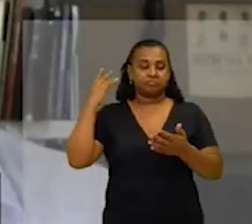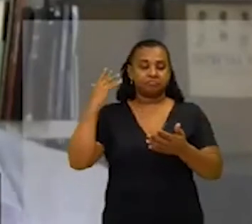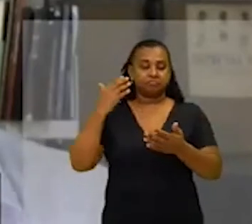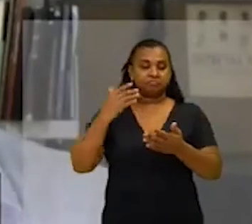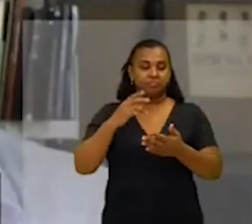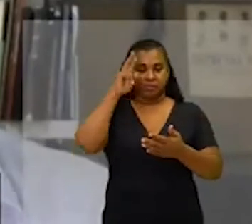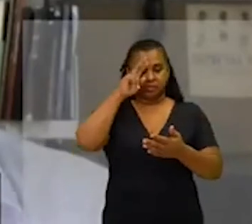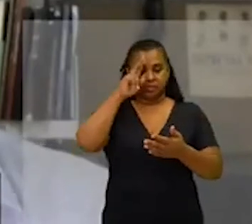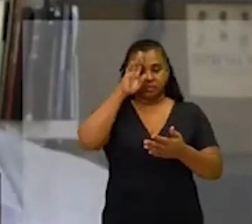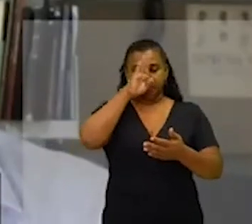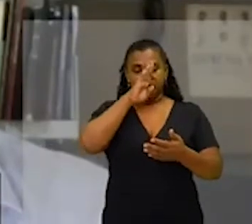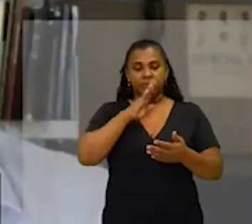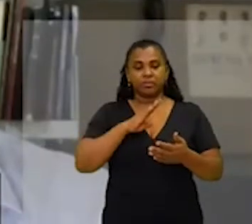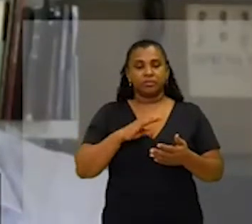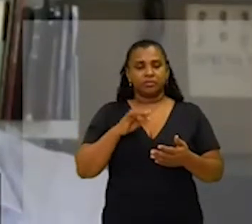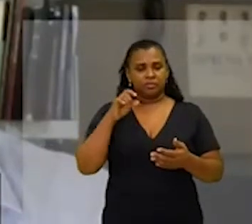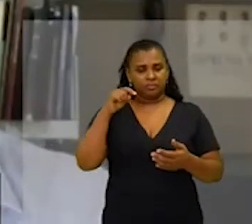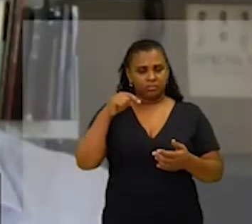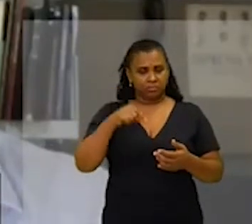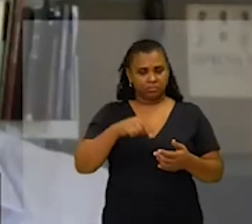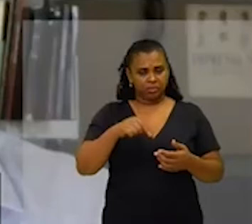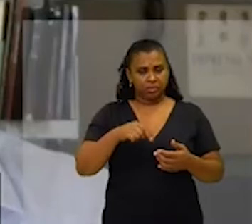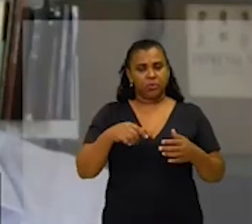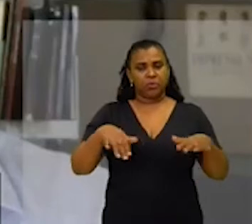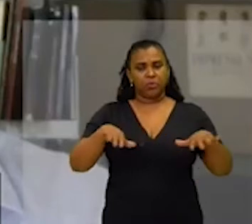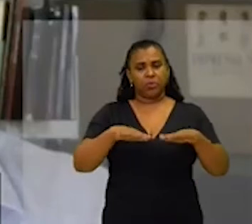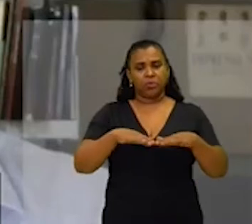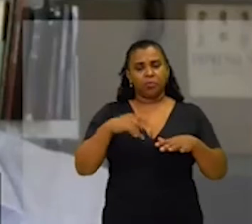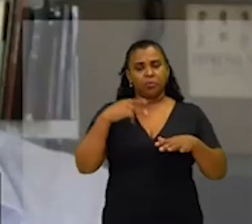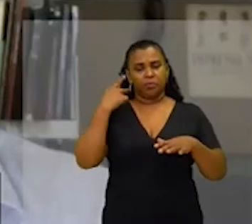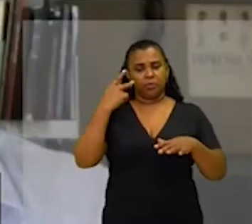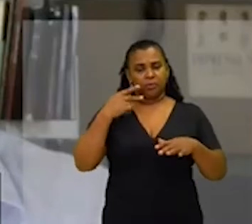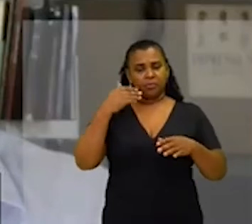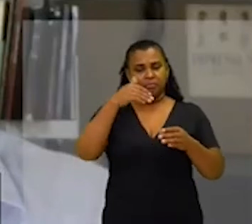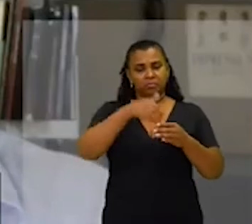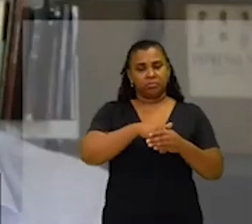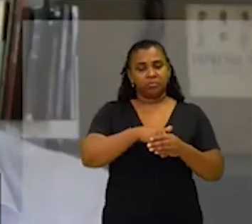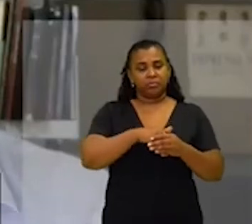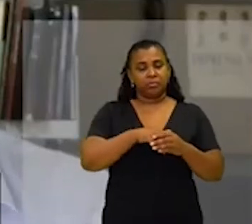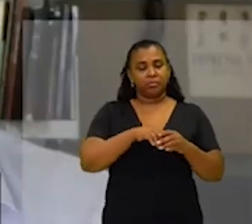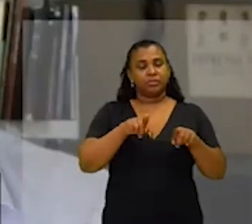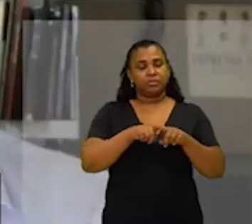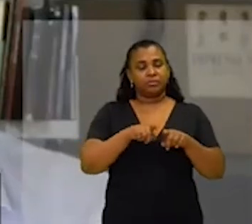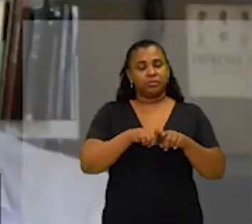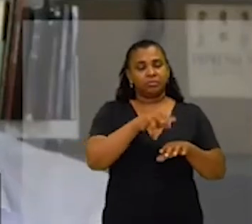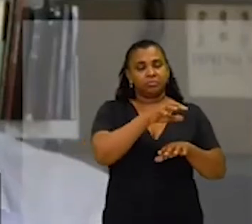não apenas na agora o ambiente político eleitoral mas também em outras instâncias notadamente a